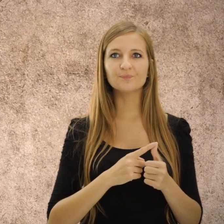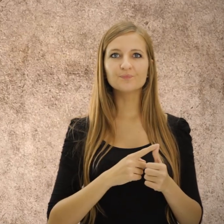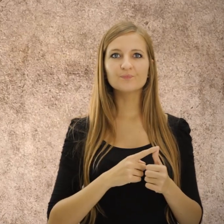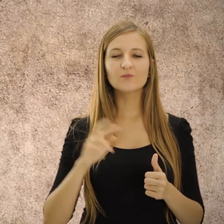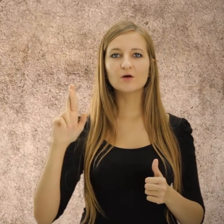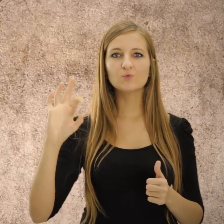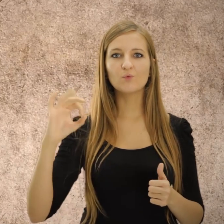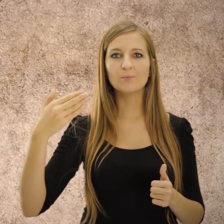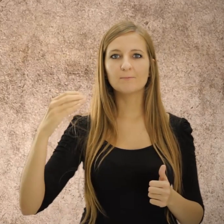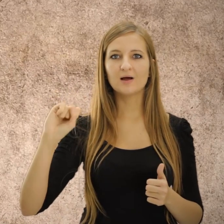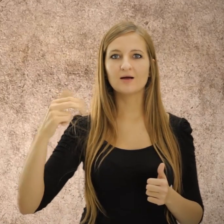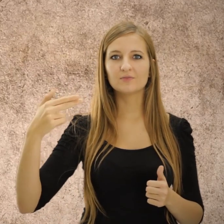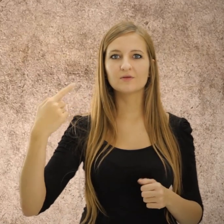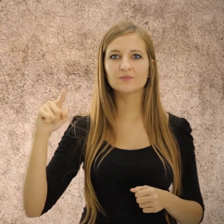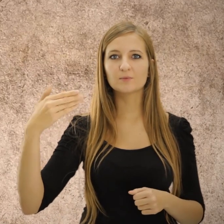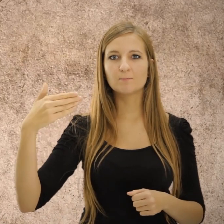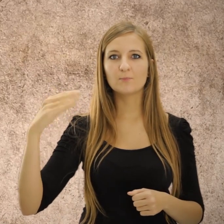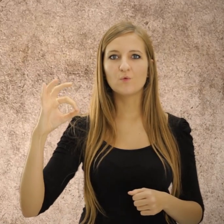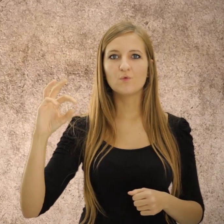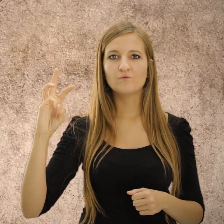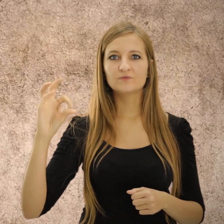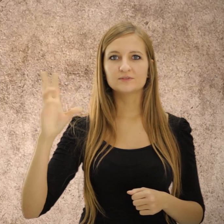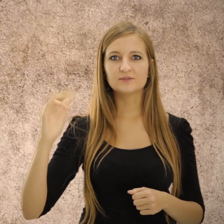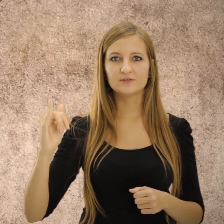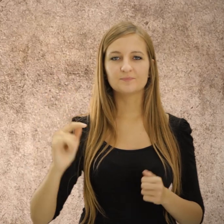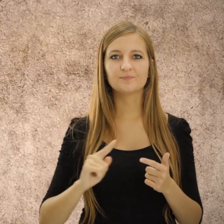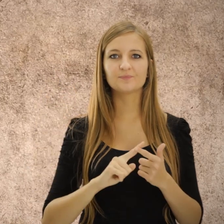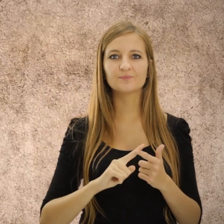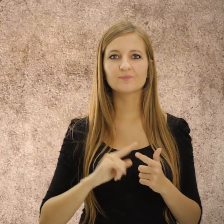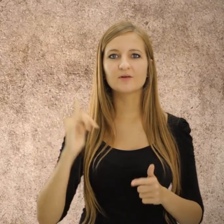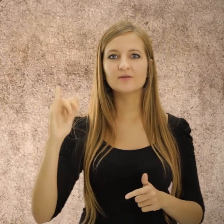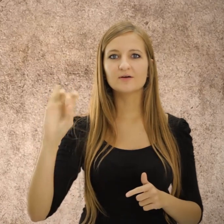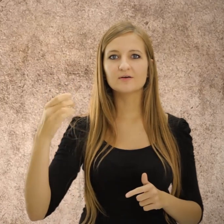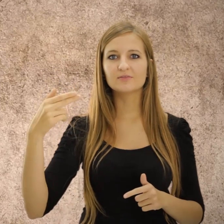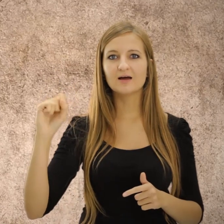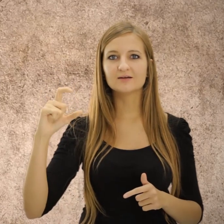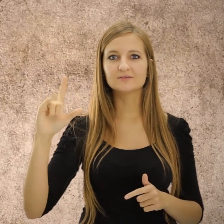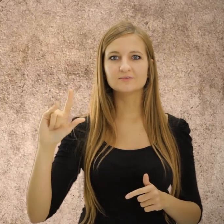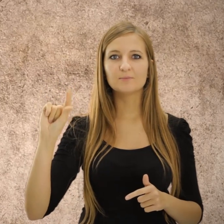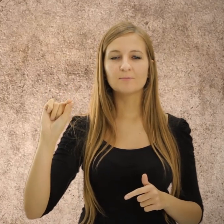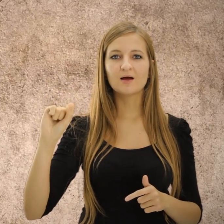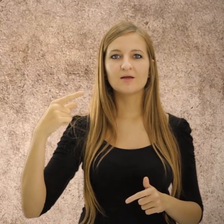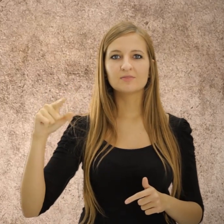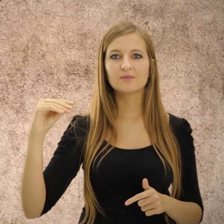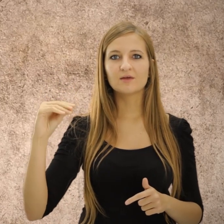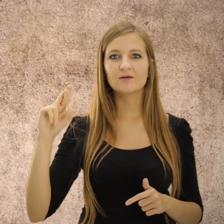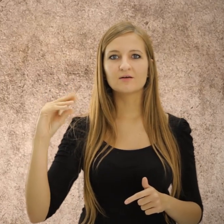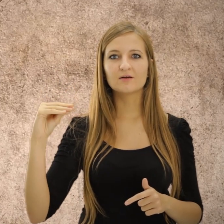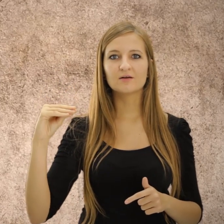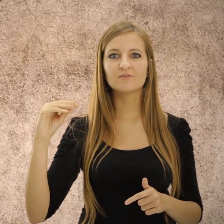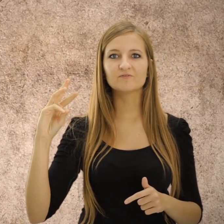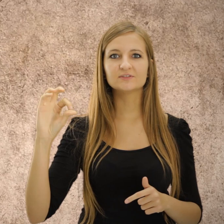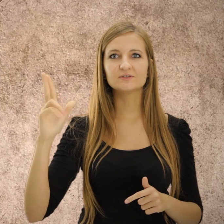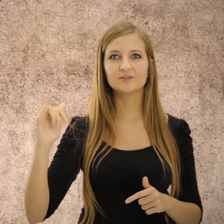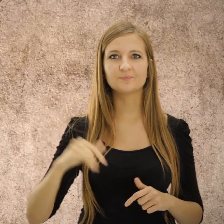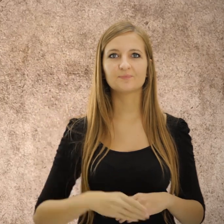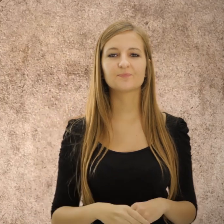Roman Dmowski i Ignacy Paderewski.